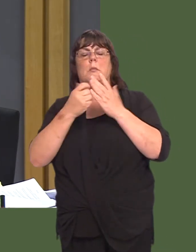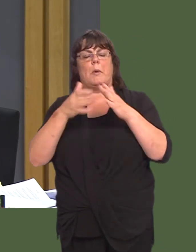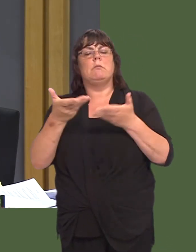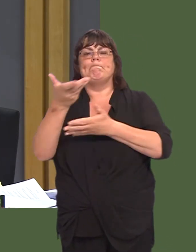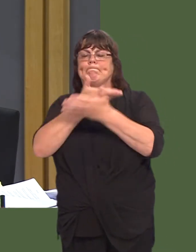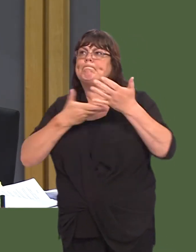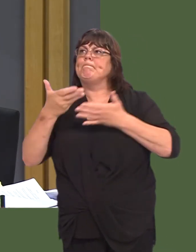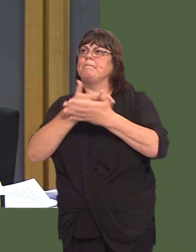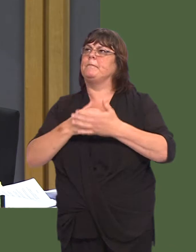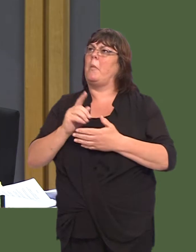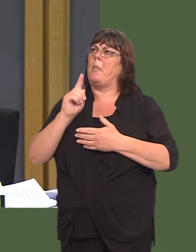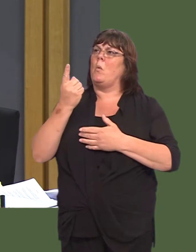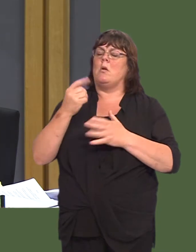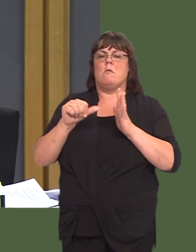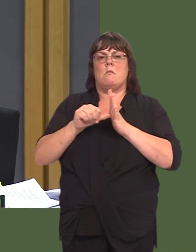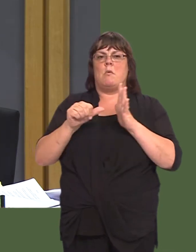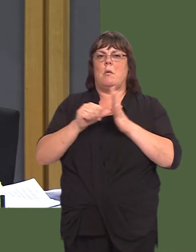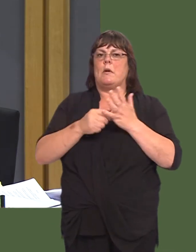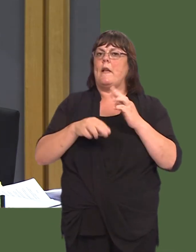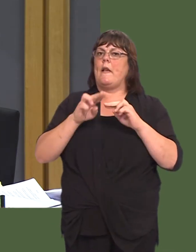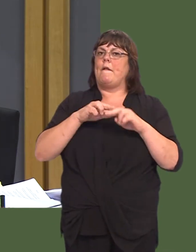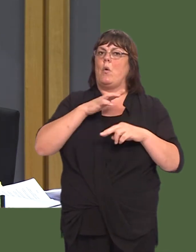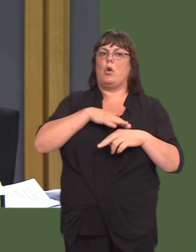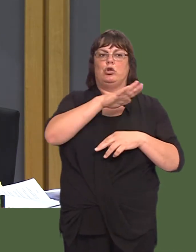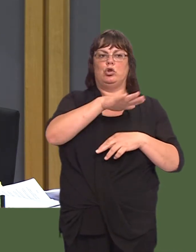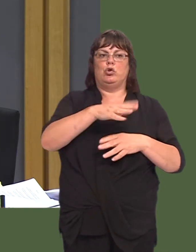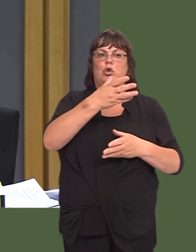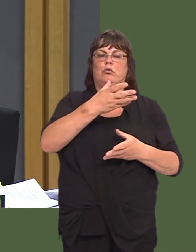ych chiín ceisio trefnu addysg ddwyieithog mewn ardaloedd cefn gwlad yw sut ych chiín